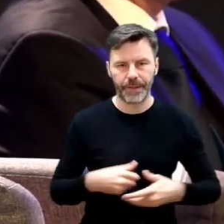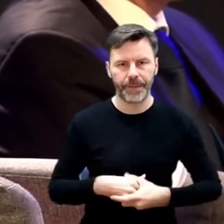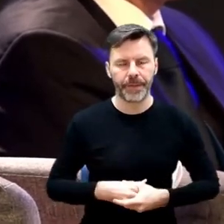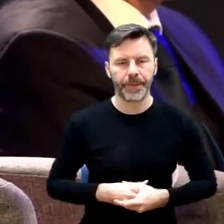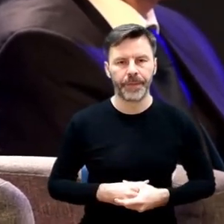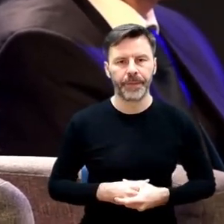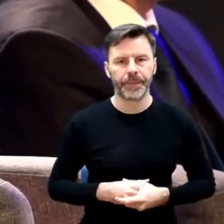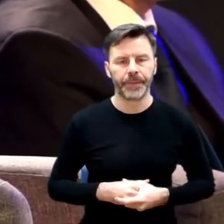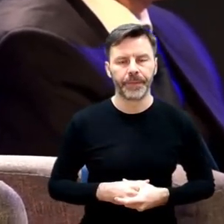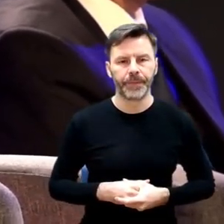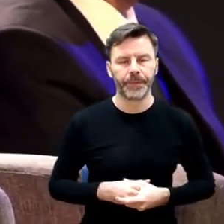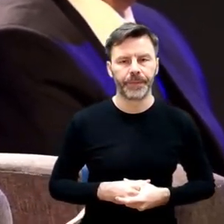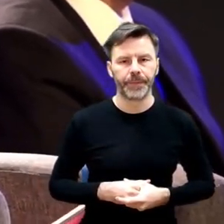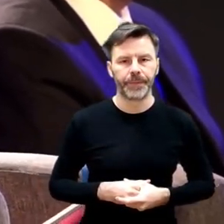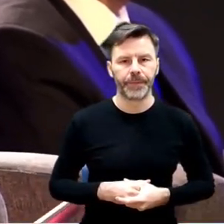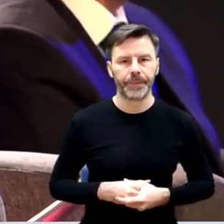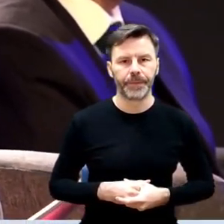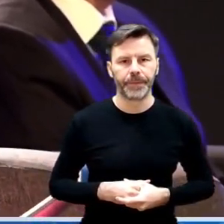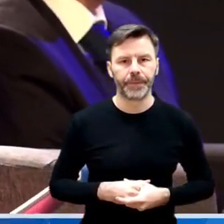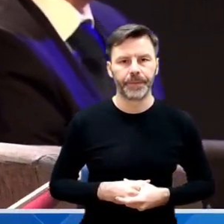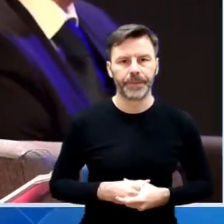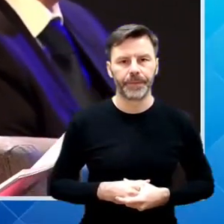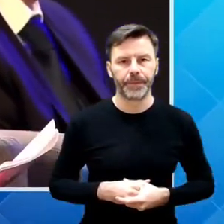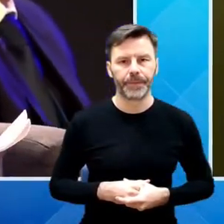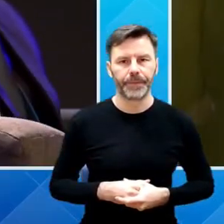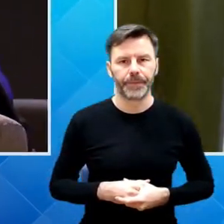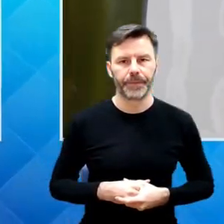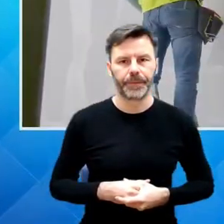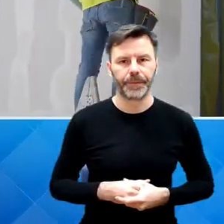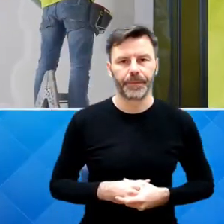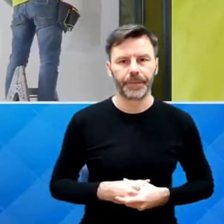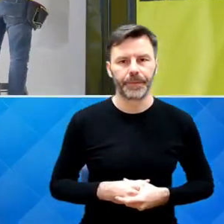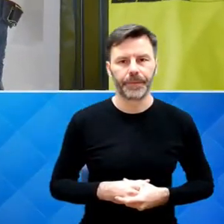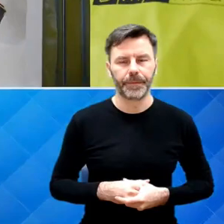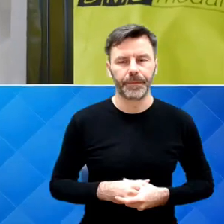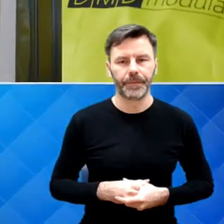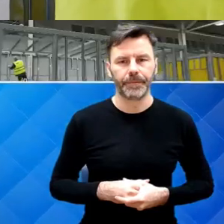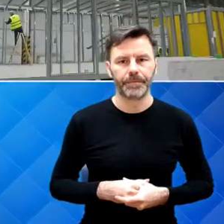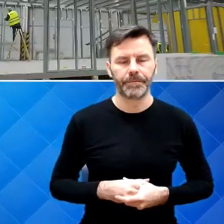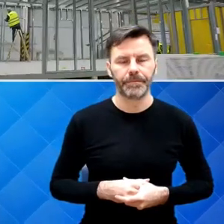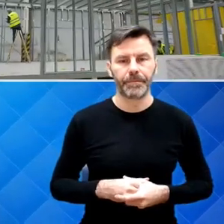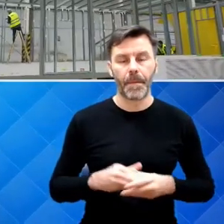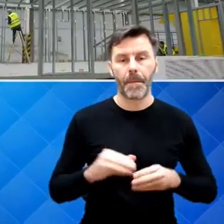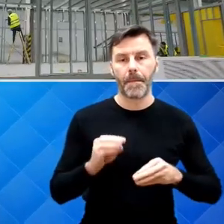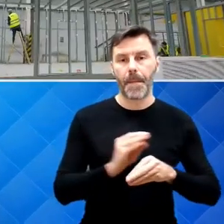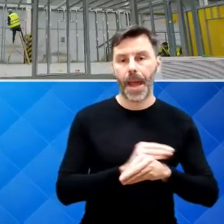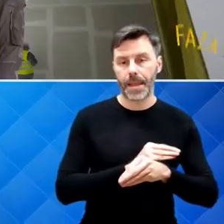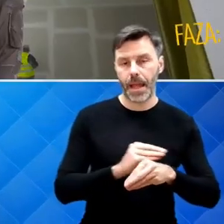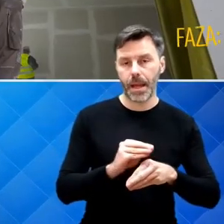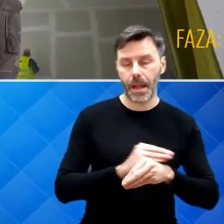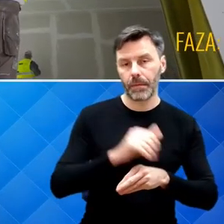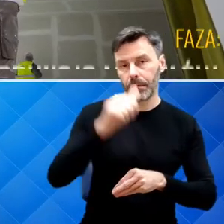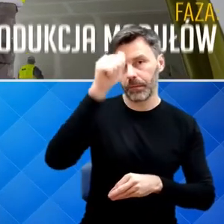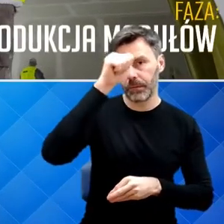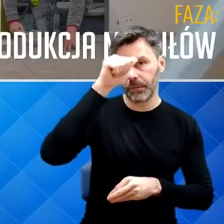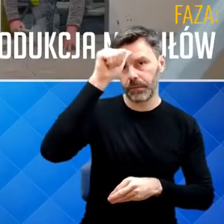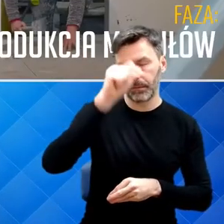I tak, mając na uwadze prefabrykację, prefabrykacja ma różne wymiary i mamy zarówno